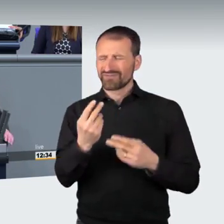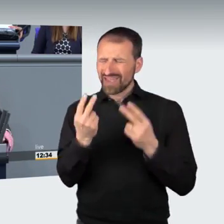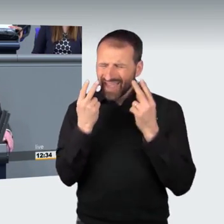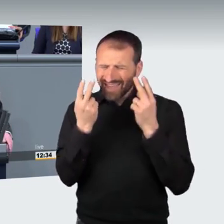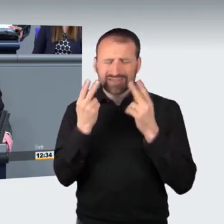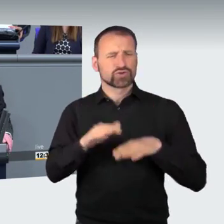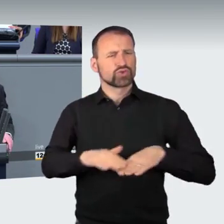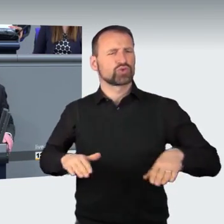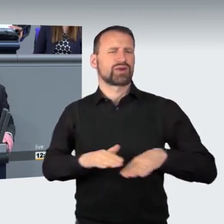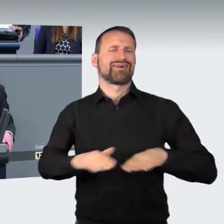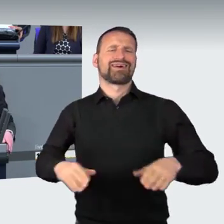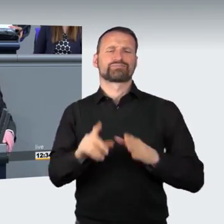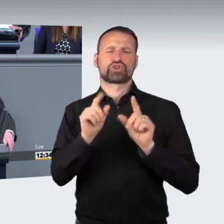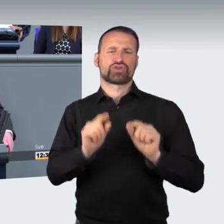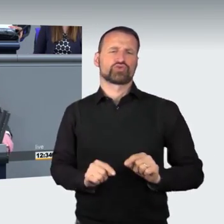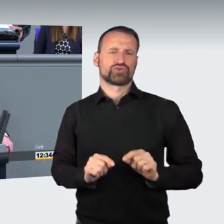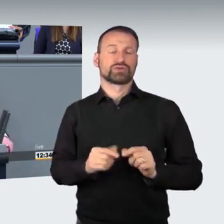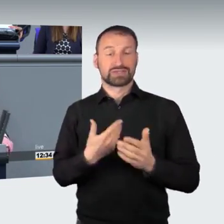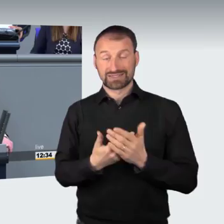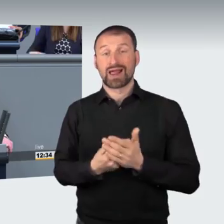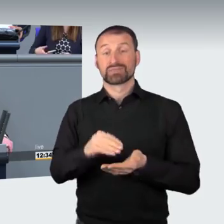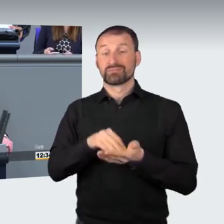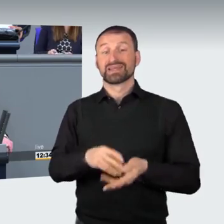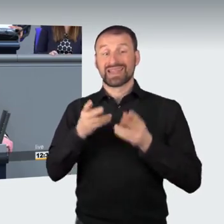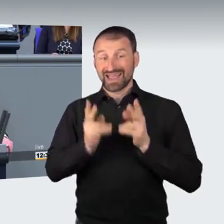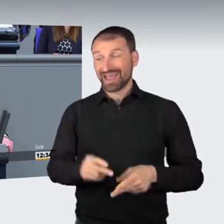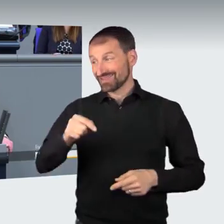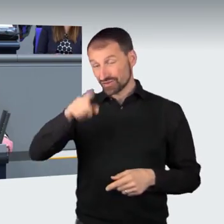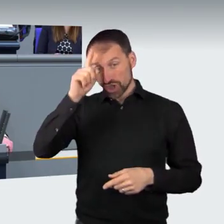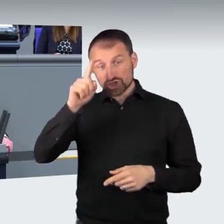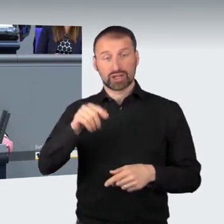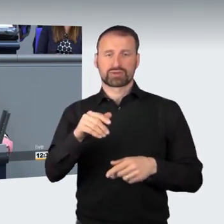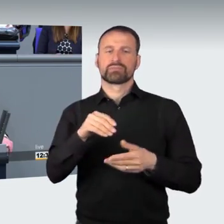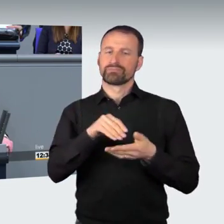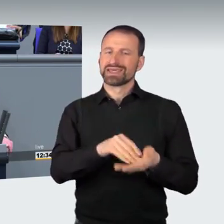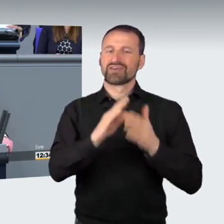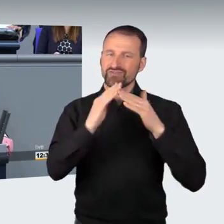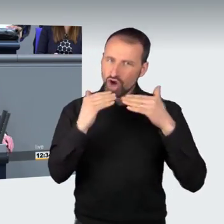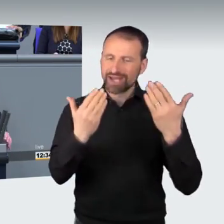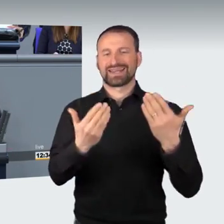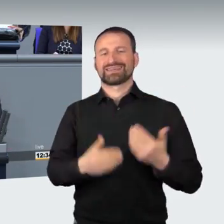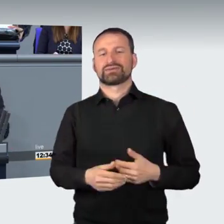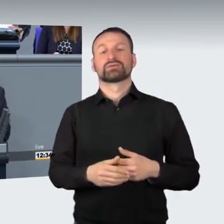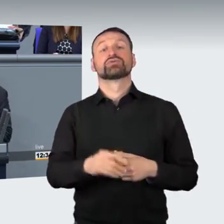und mit einem weitreichenden Kündigungsschutz sowie einer Sozialklausel ausgestaltet worden. Vor diesem Hintergrund muss jeder Eingriff